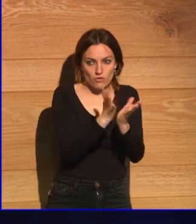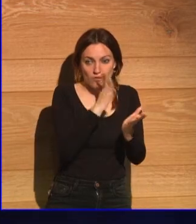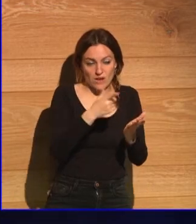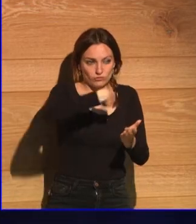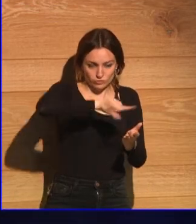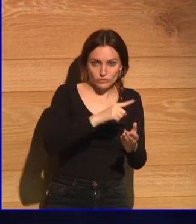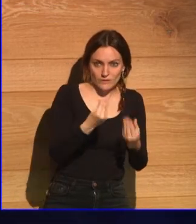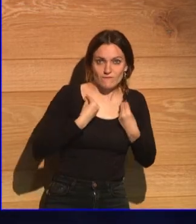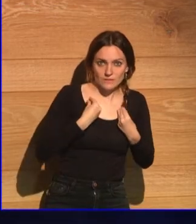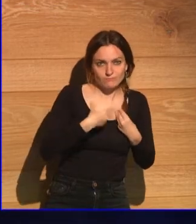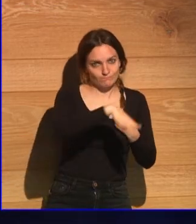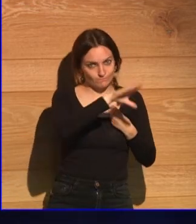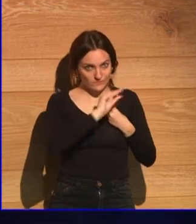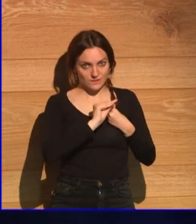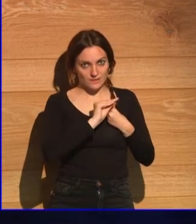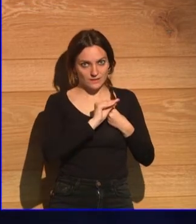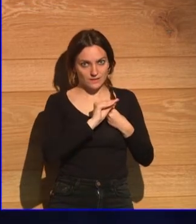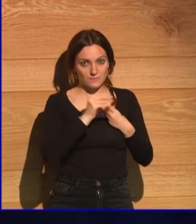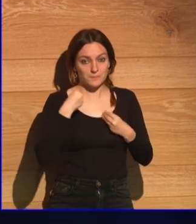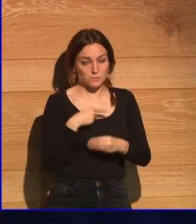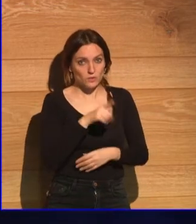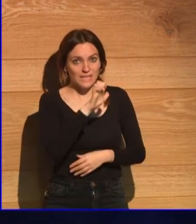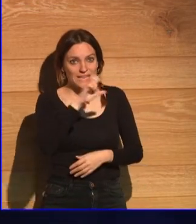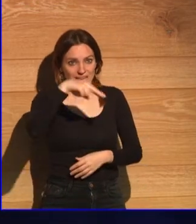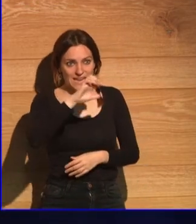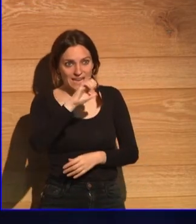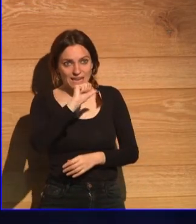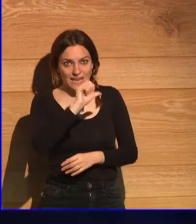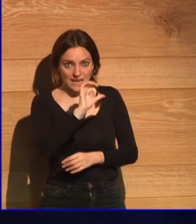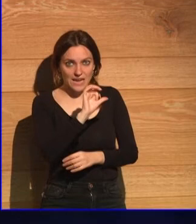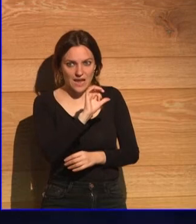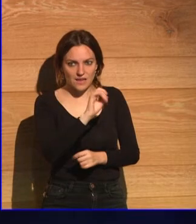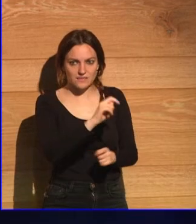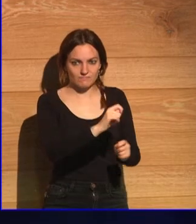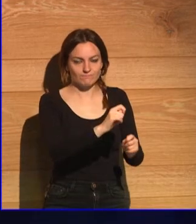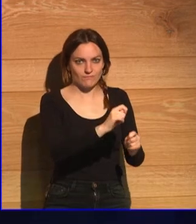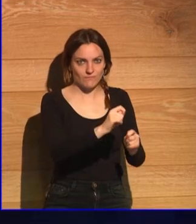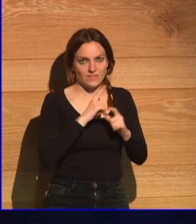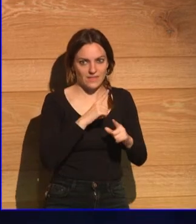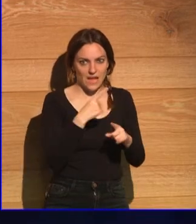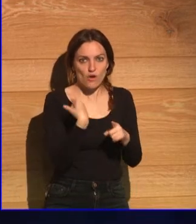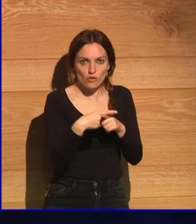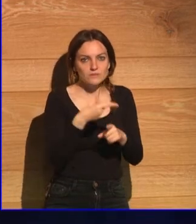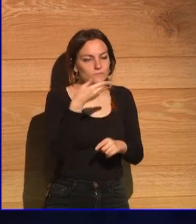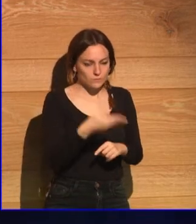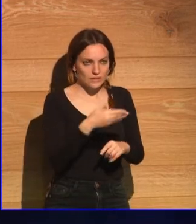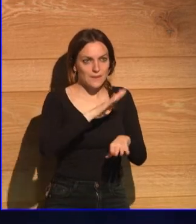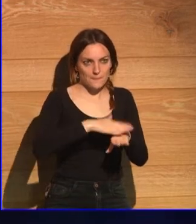Y ahí es donde Eneas me dio la mano y muchas claves para entender y afrontar el presente y la realidad.